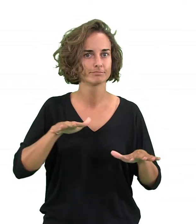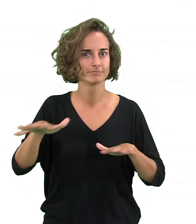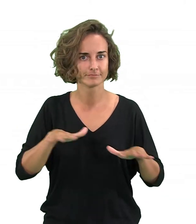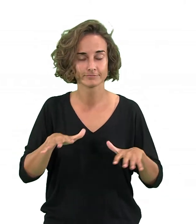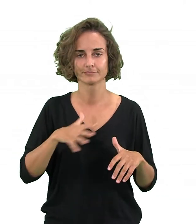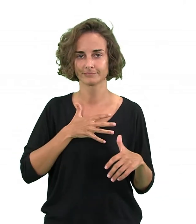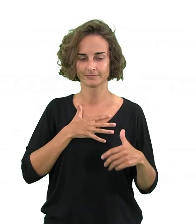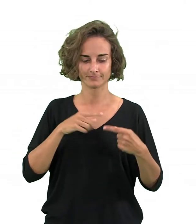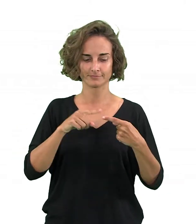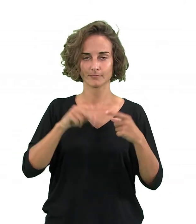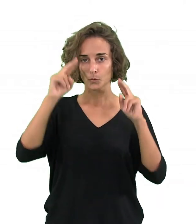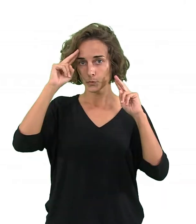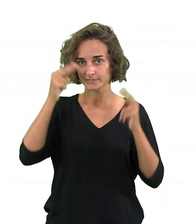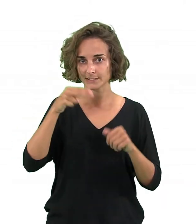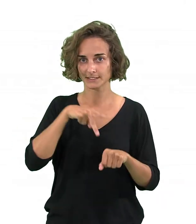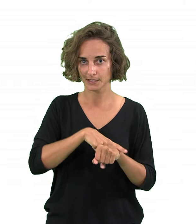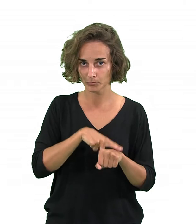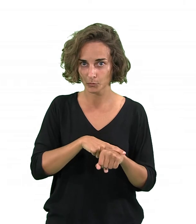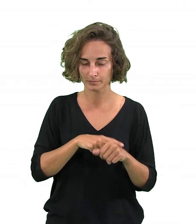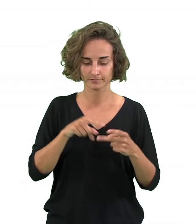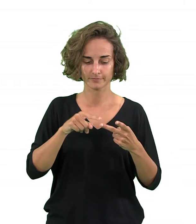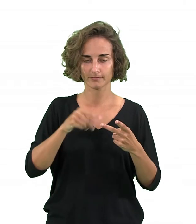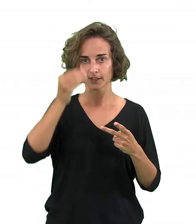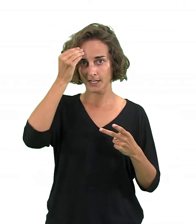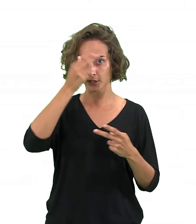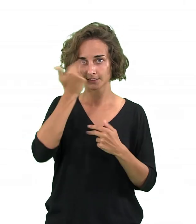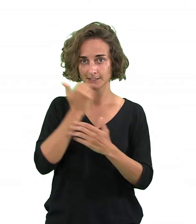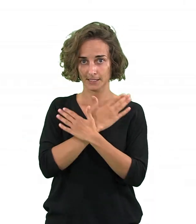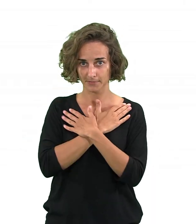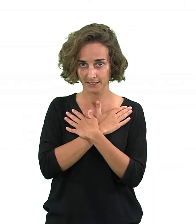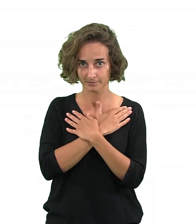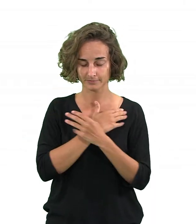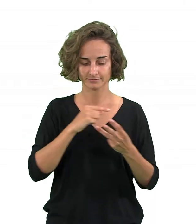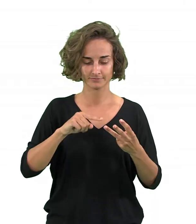Ce colloque est organisé par l'école Sainte-Marie de Namur, École & Surdité, l'Université de Namur et